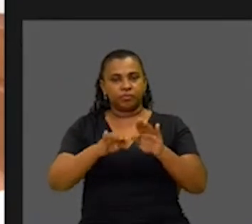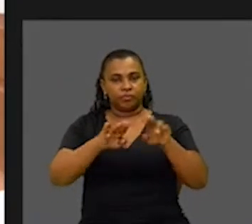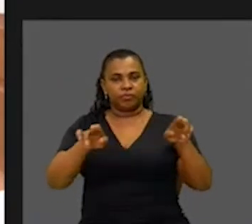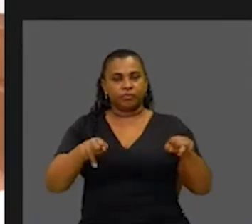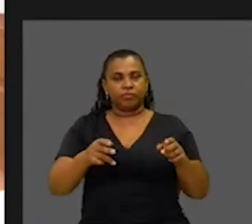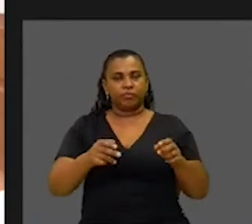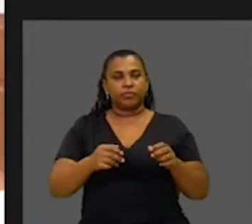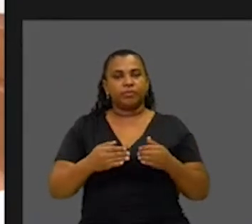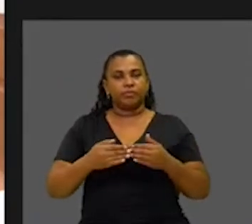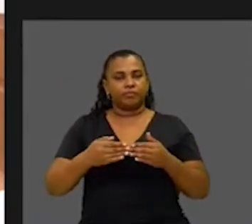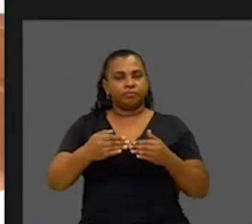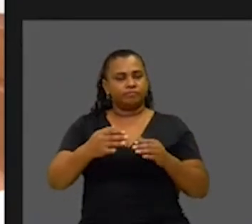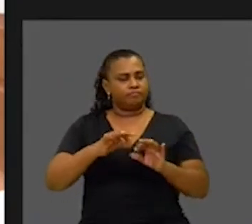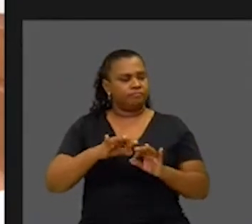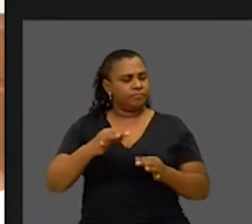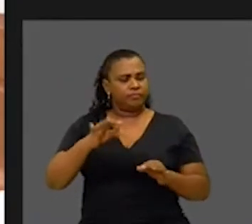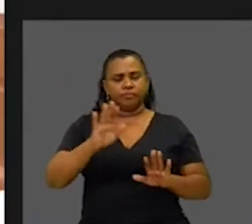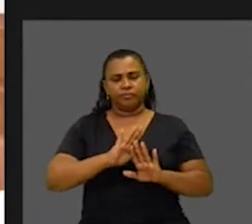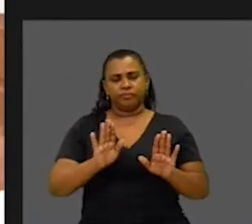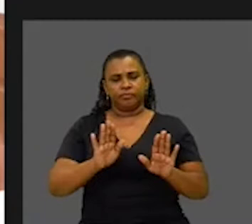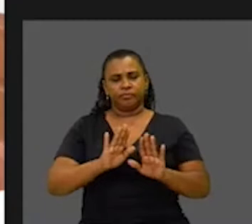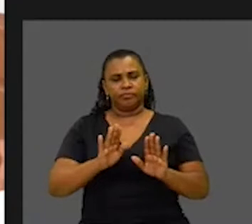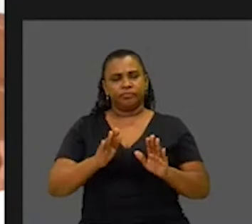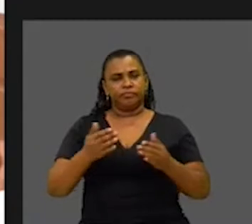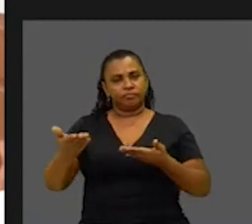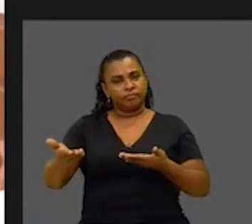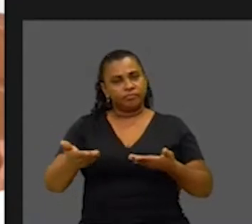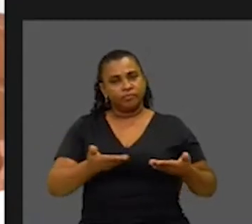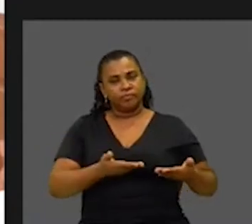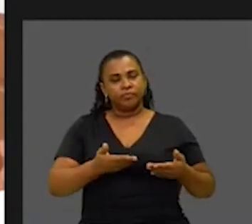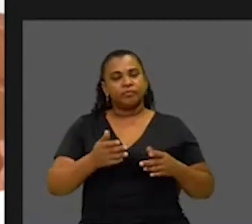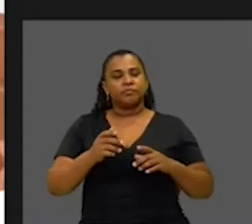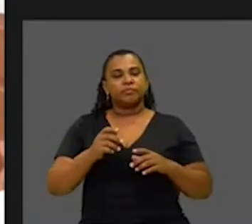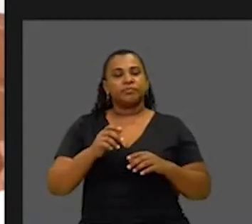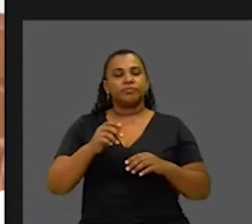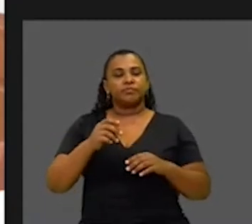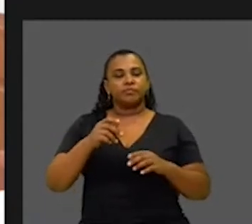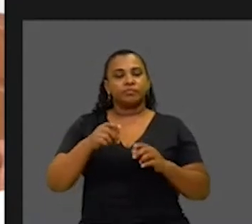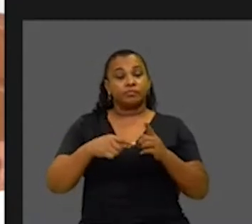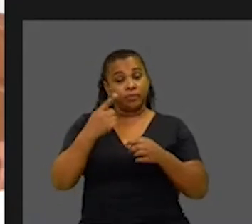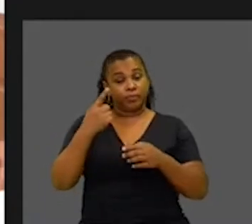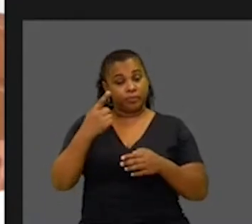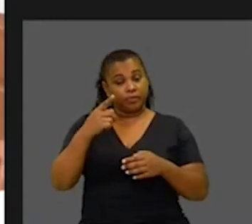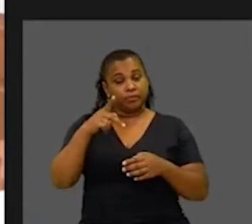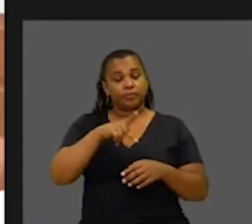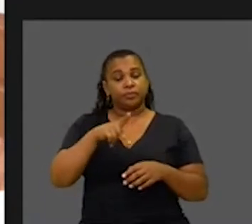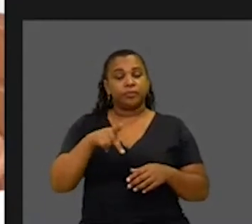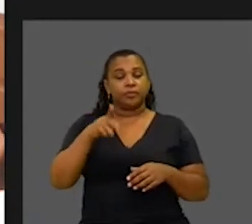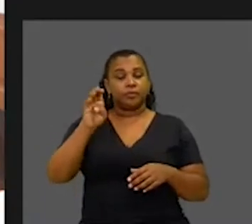Eu já vou passar imediatamente a palavra primeira professora Barbara Lopes Campos pelo prazo de 10º